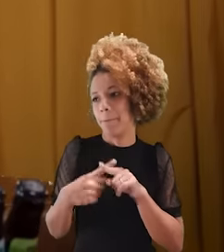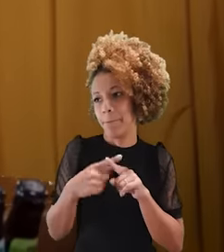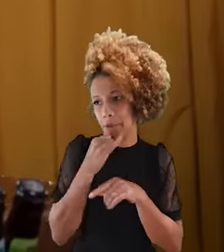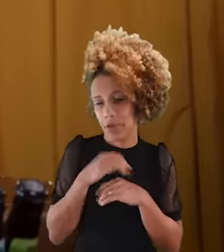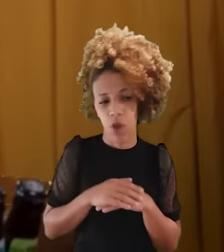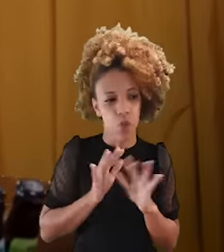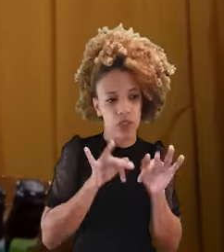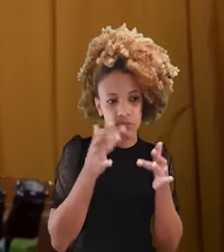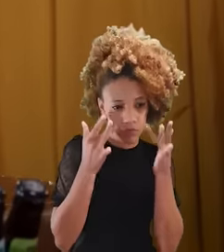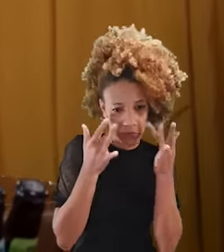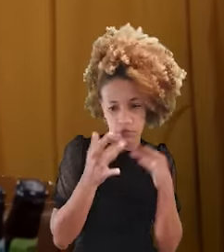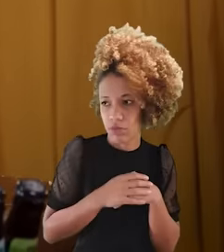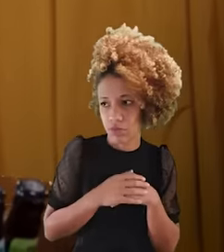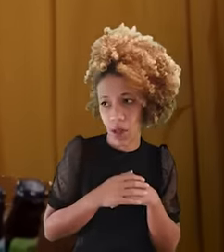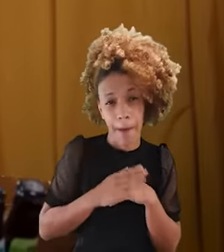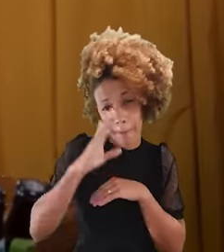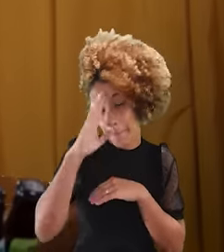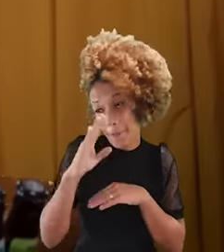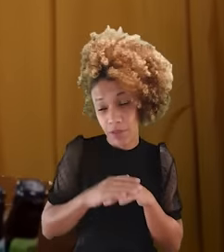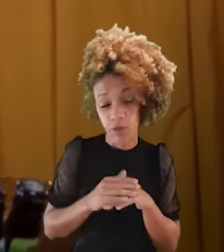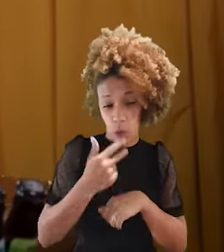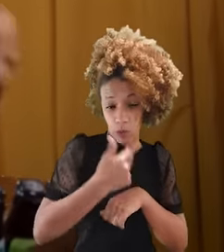termina a peça minha mesmo quando a estreia aliás Especialmente quando é estreia eu nunca pergunto